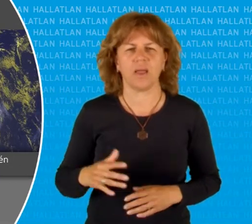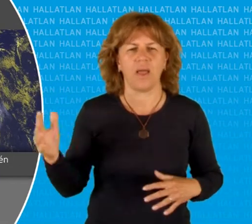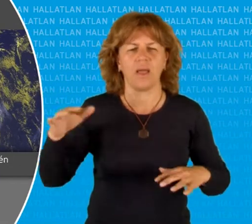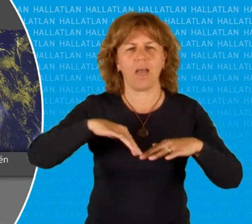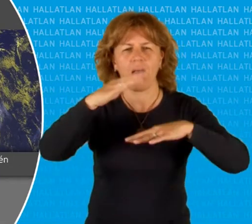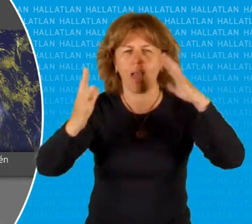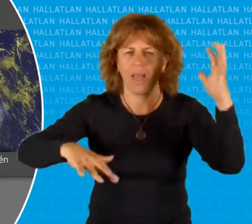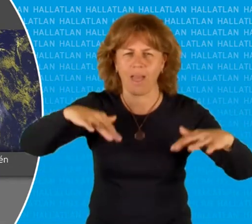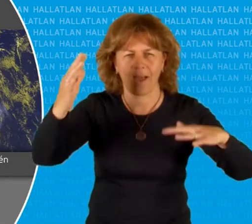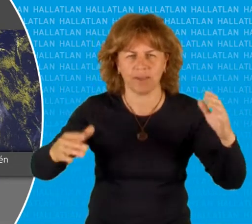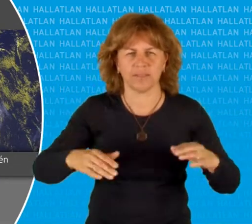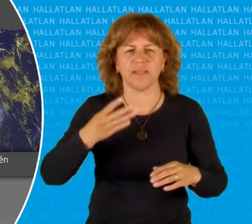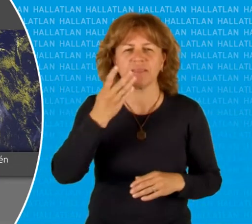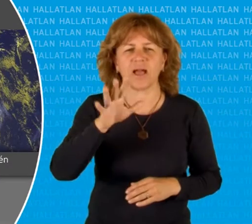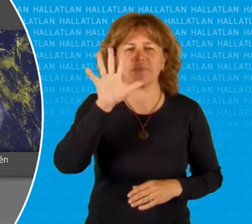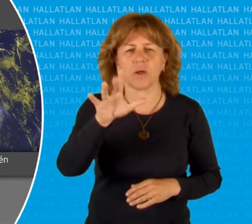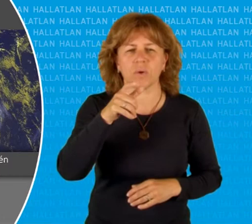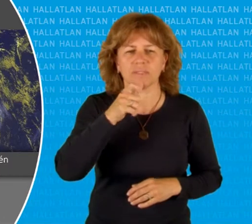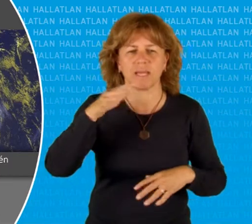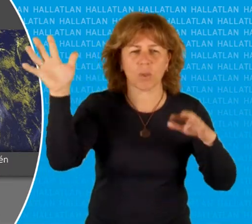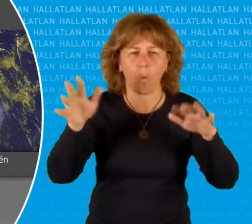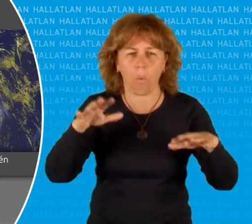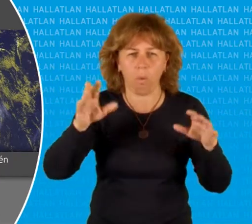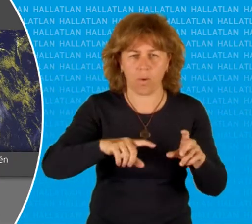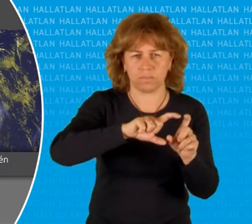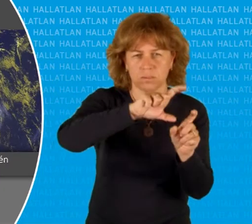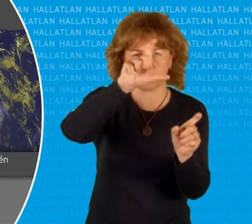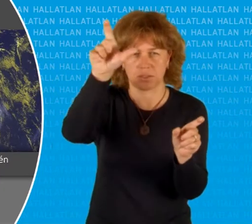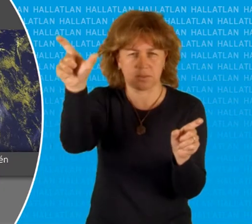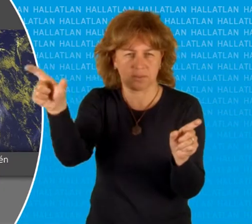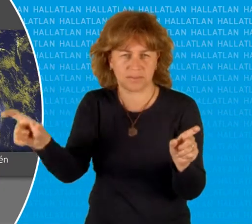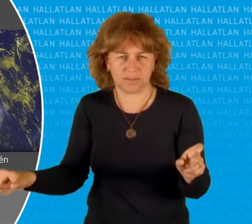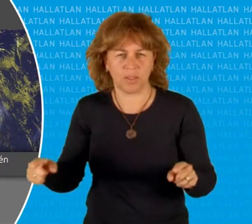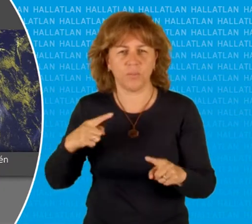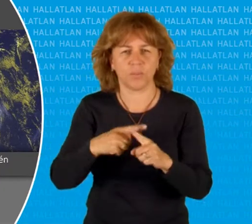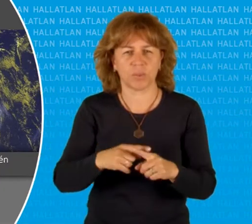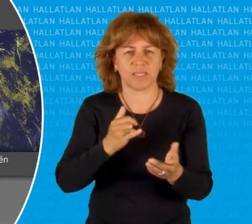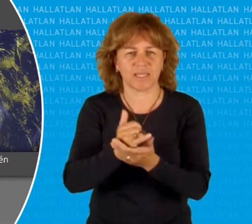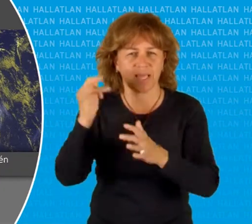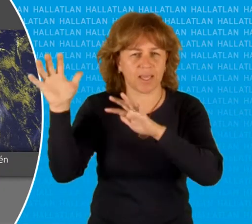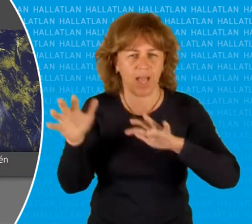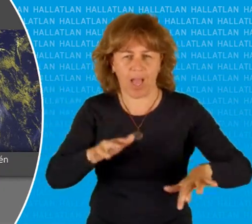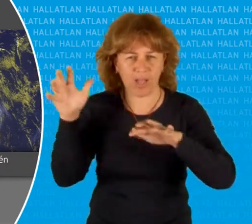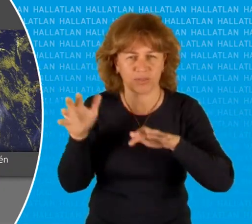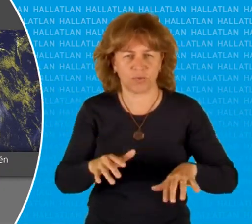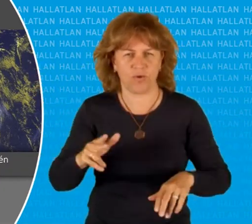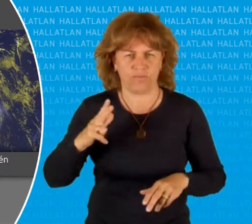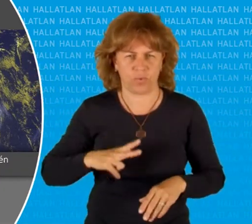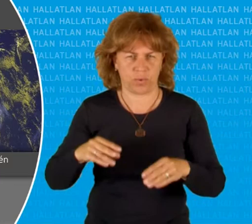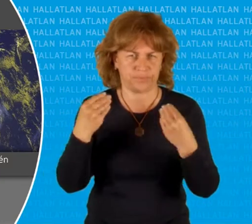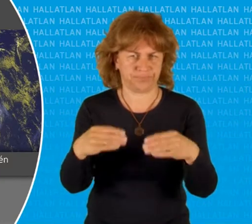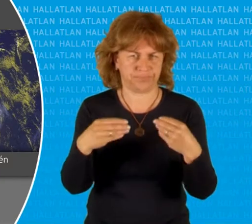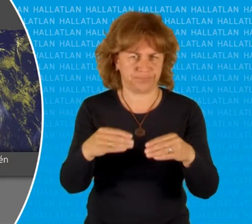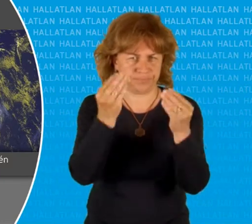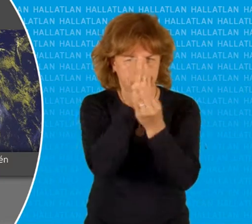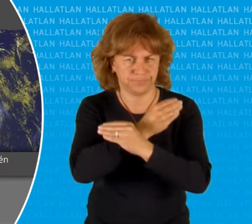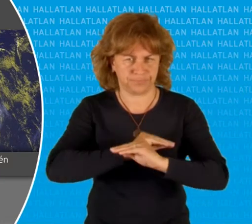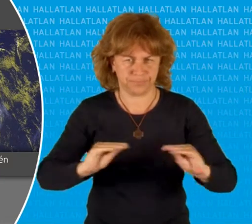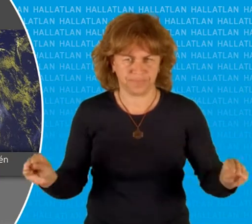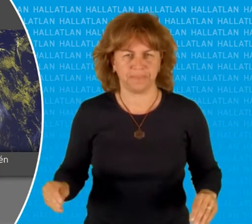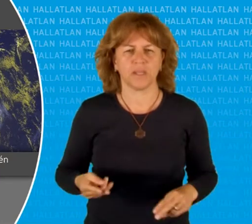A hegyekben 45 centiméternyi hó hullott és jégesőt is jelentettek.